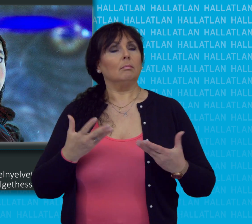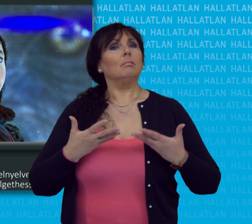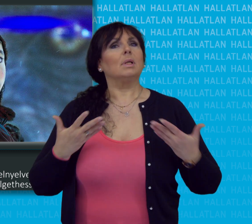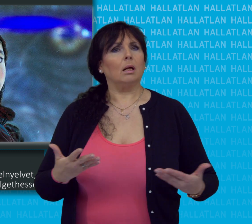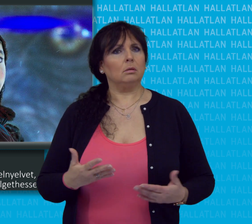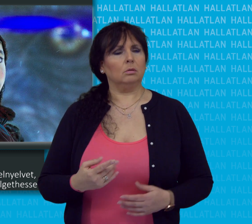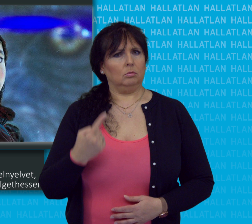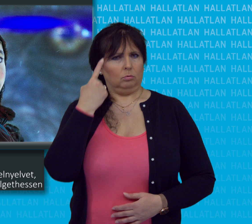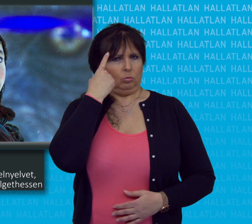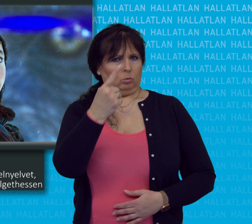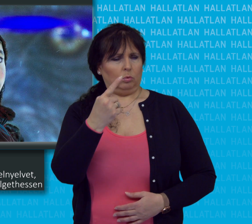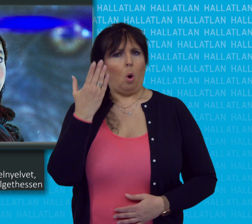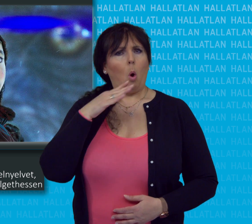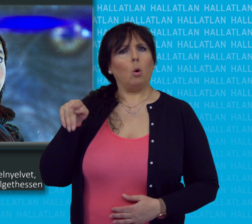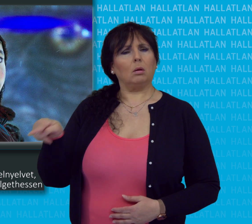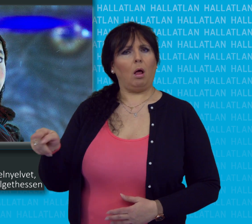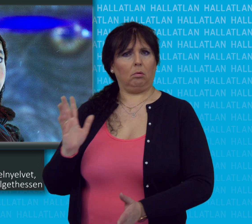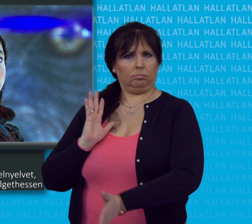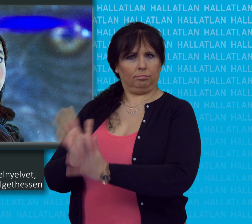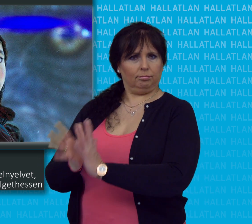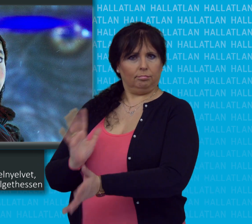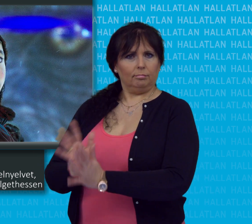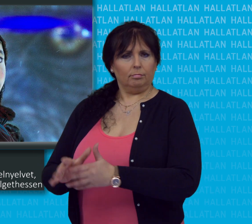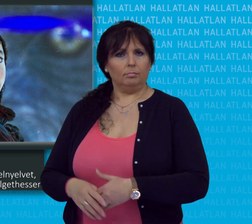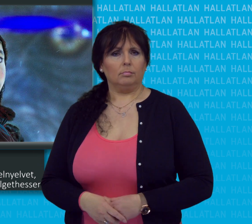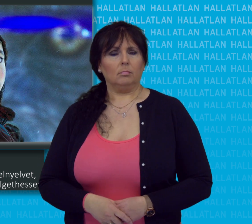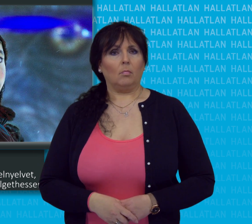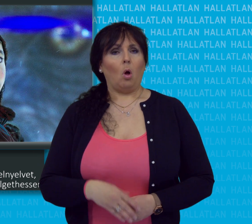hogy beszélgethesen Hottle-lel,